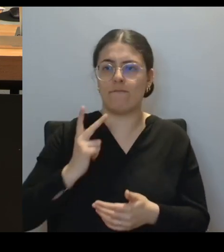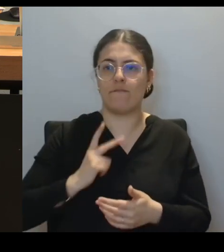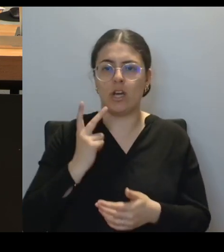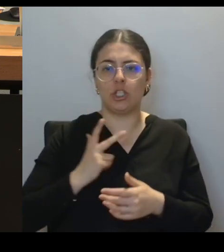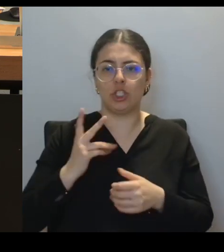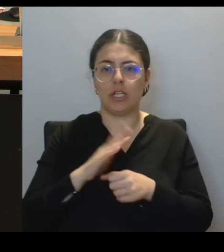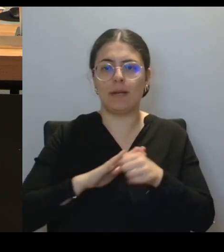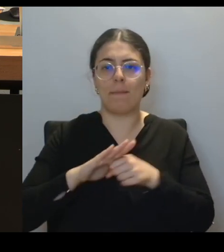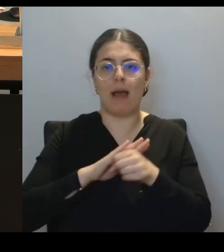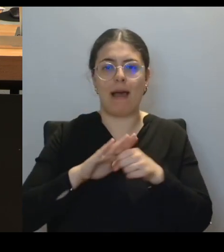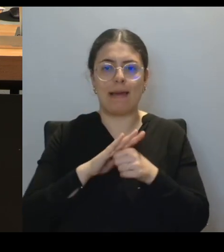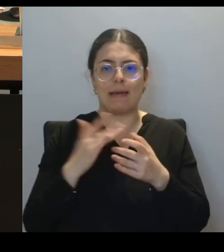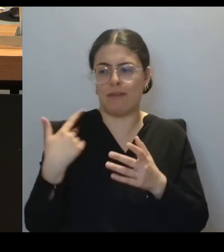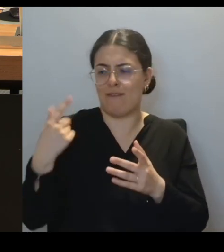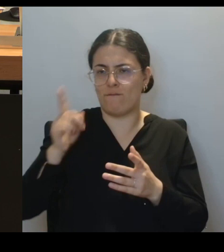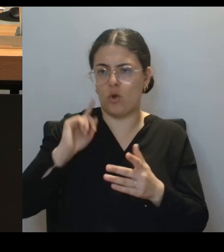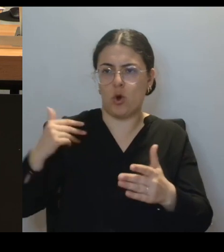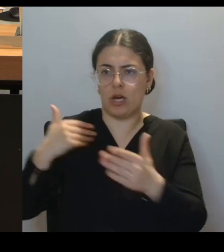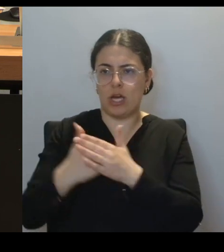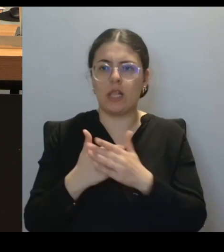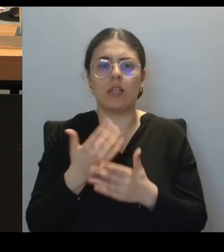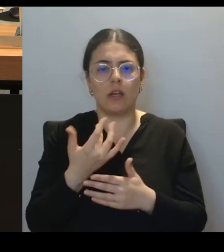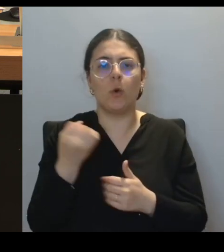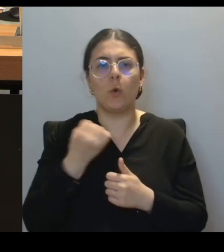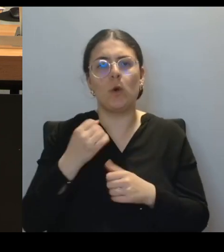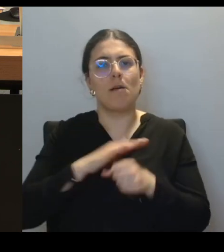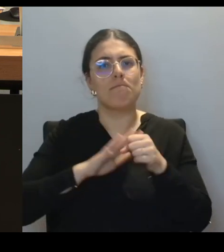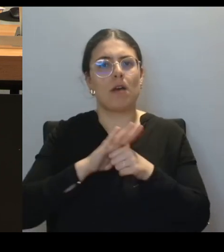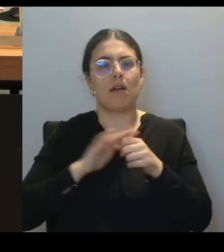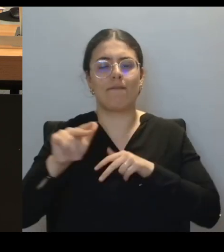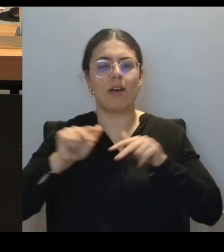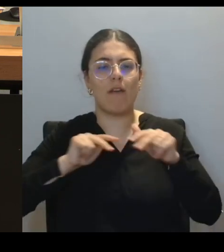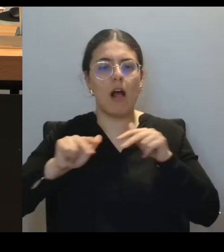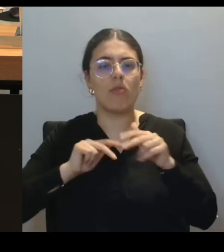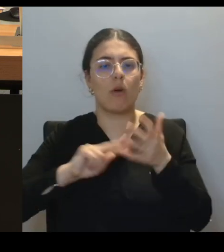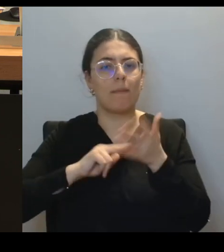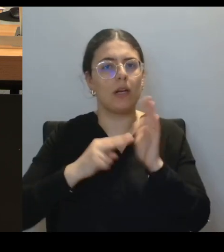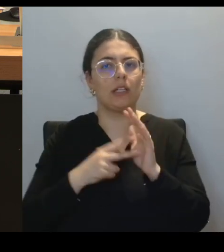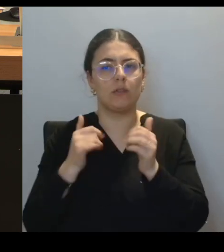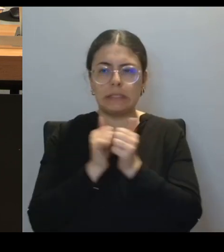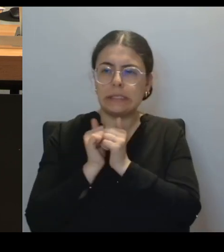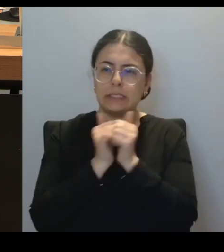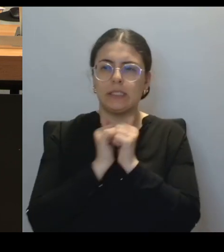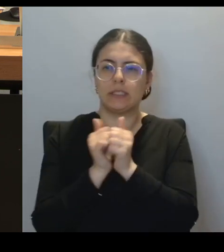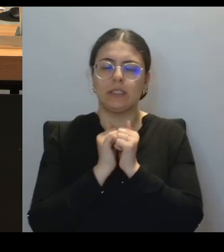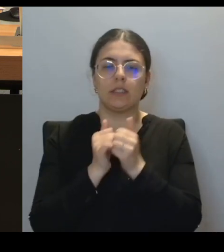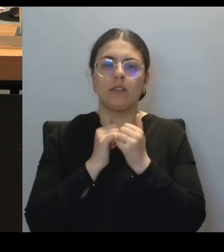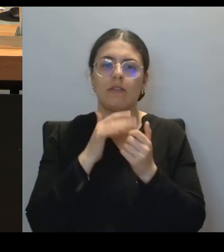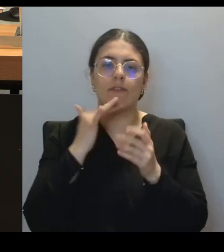von der Verwaltung und der Politik sehr eng begleitet worden ist. Aber nicht nur in der Musikszene. In vielen anderen